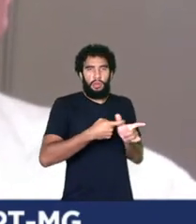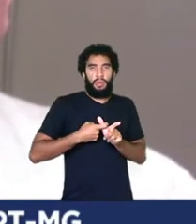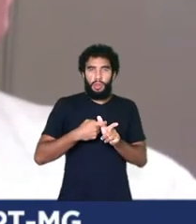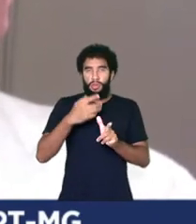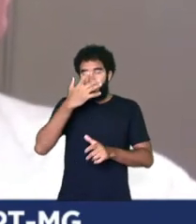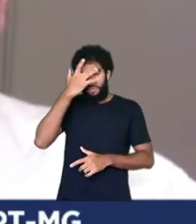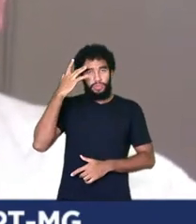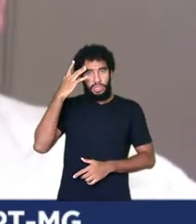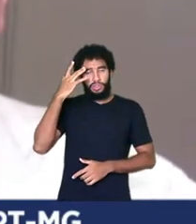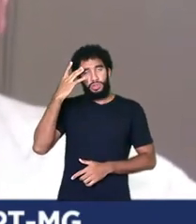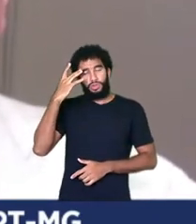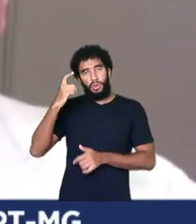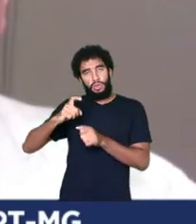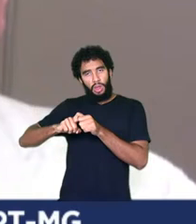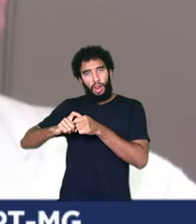LUCROS E DIVIDENDOS DESTES ACIONISTAS. SÓ ISSO DARIA